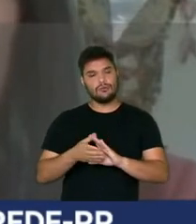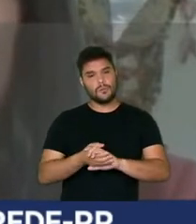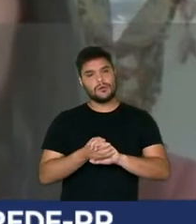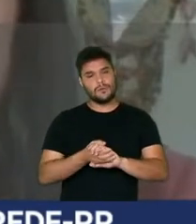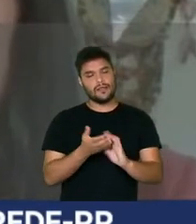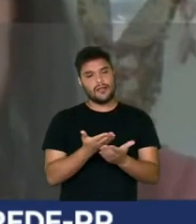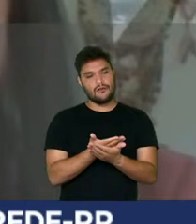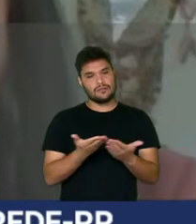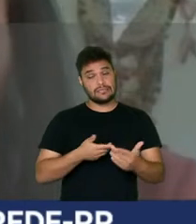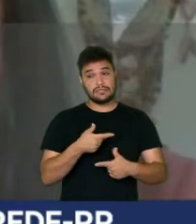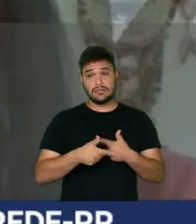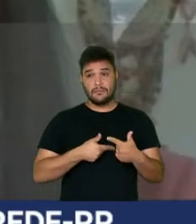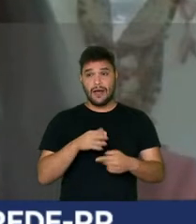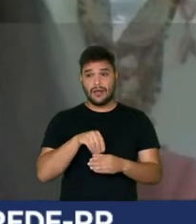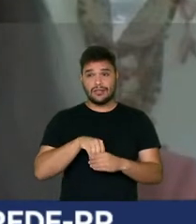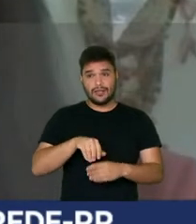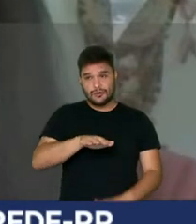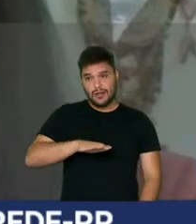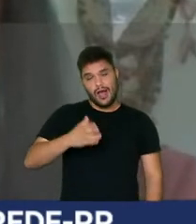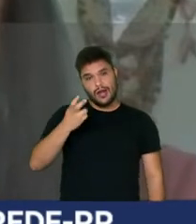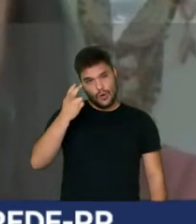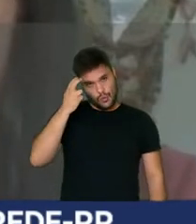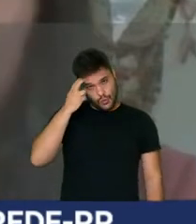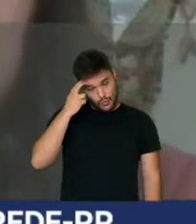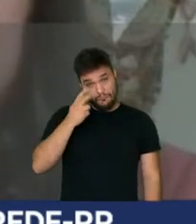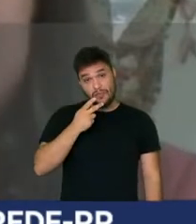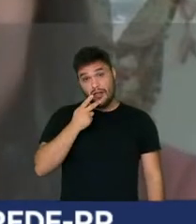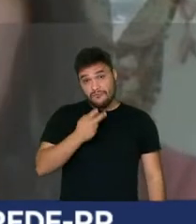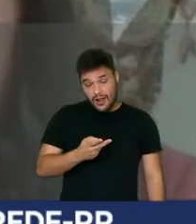SUSTENTABILIDADE SAUDAR TODOS QUE TRABALHAM PELA CULTURA. E DIZER QUE ESSE DIA PARA NÓS,